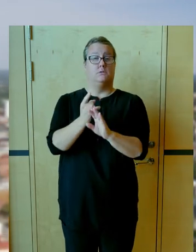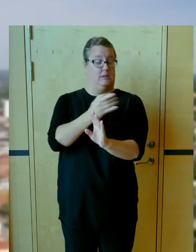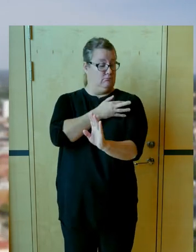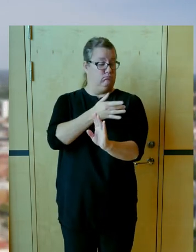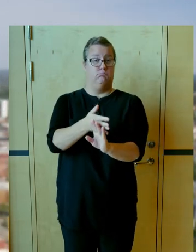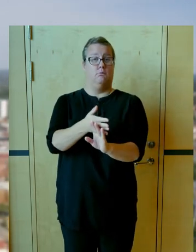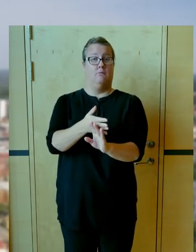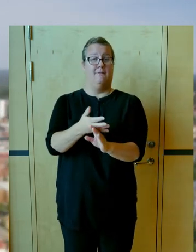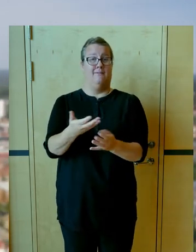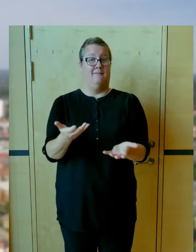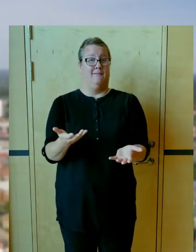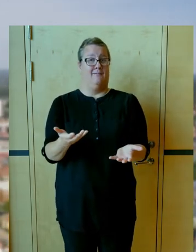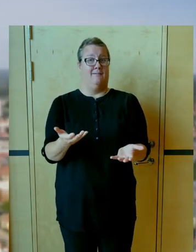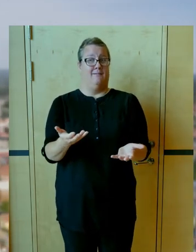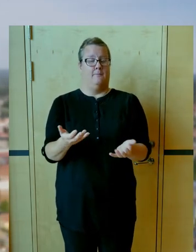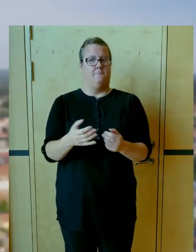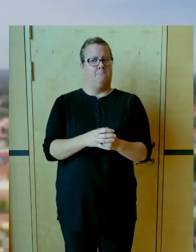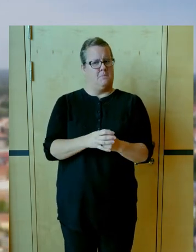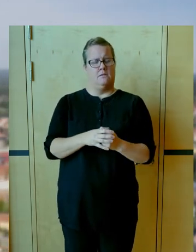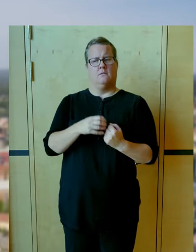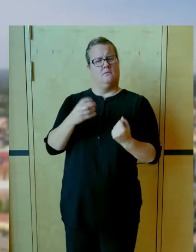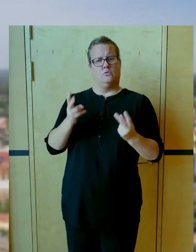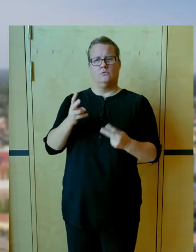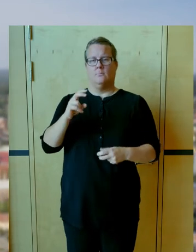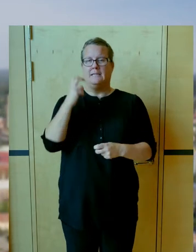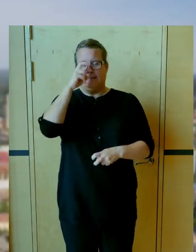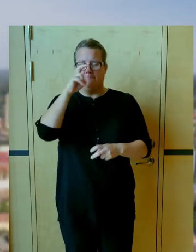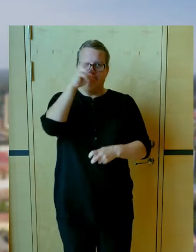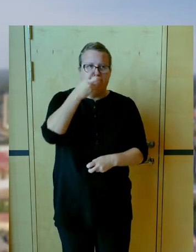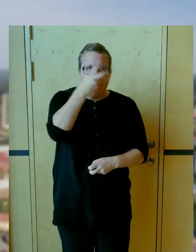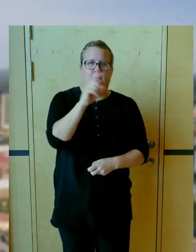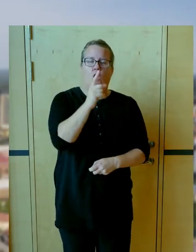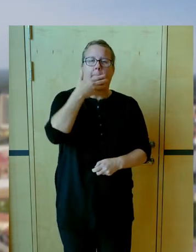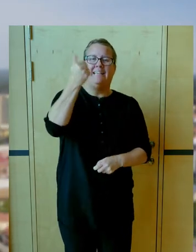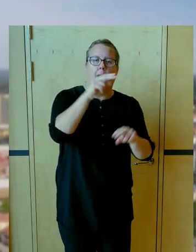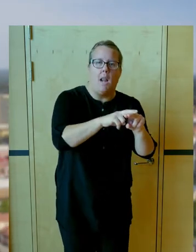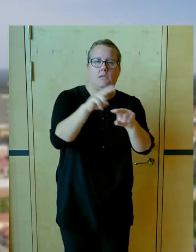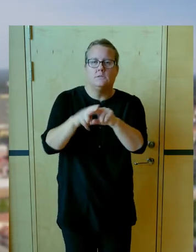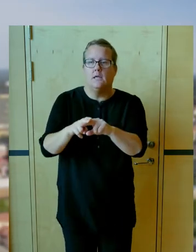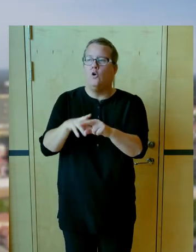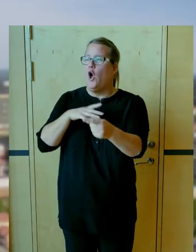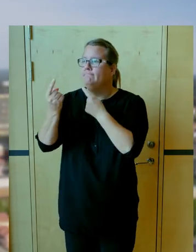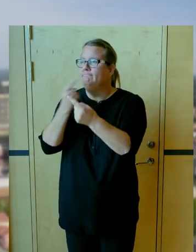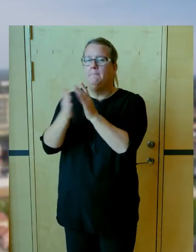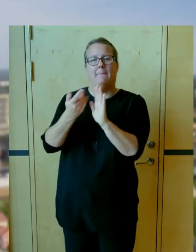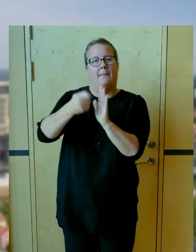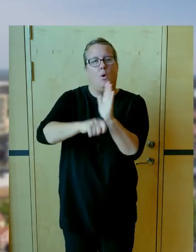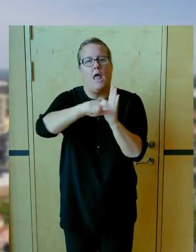Omdömen för planering hitta bästa platsen hade jag låg med mitt medborgarna höra vadå Tycker att fjäll